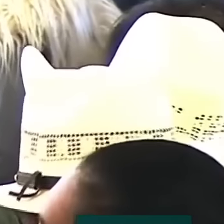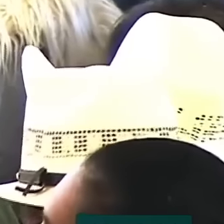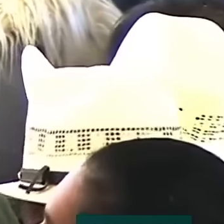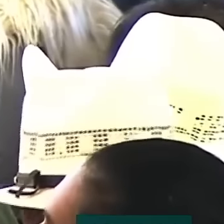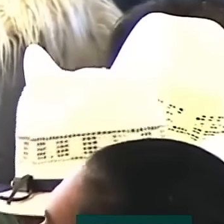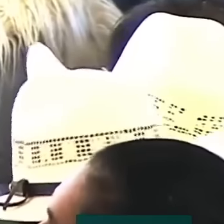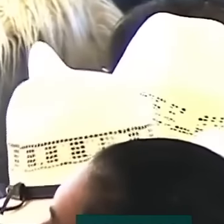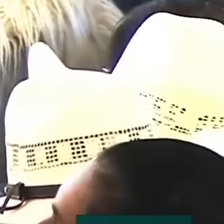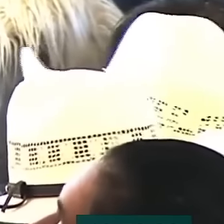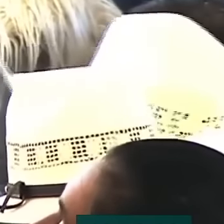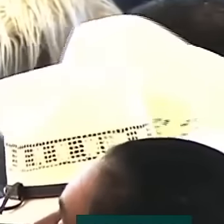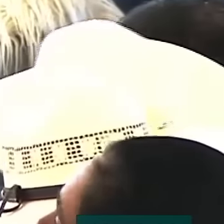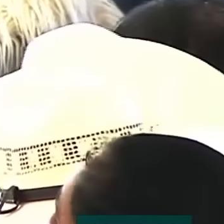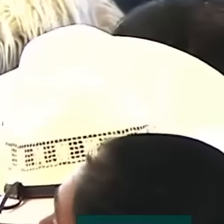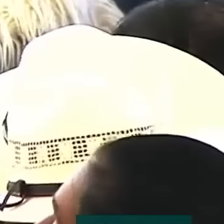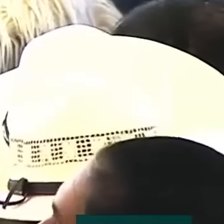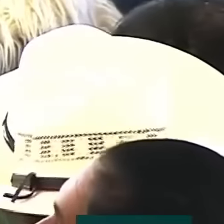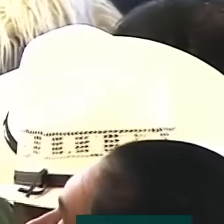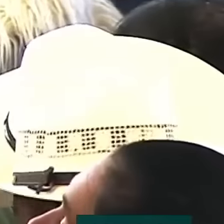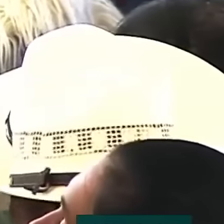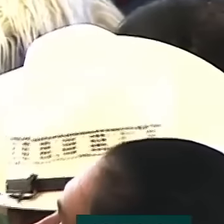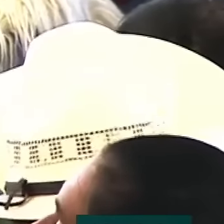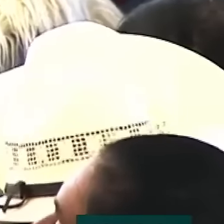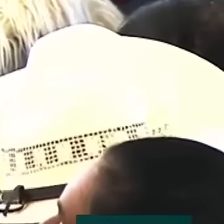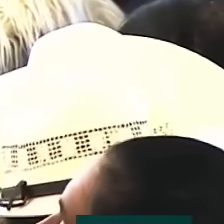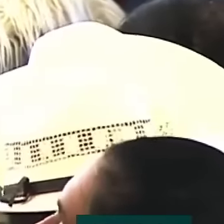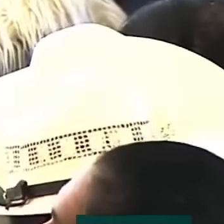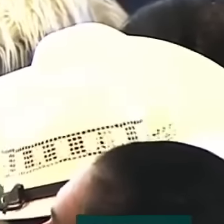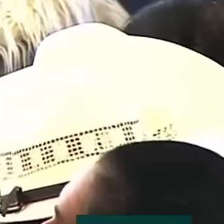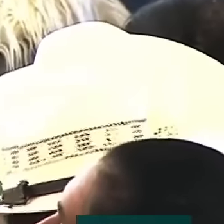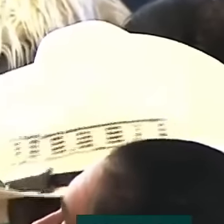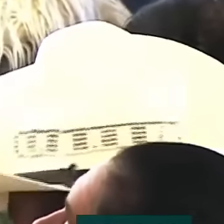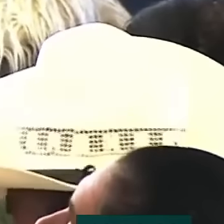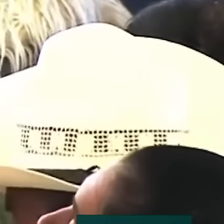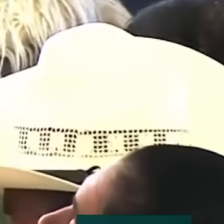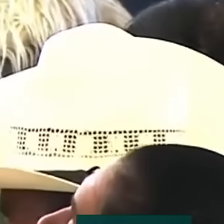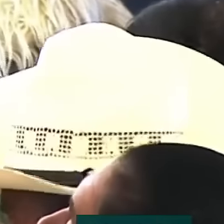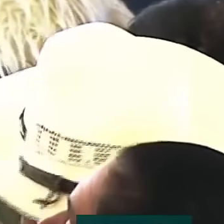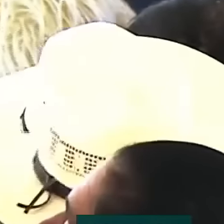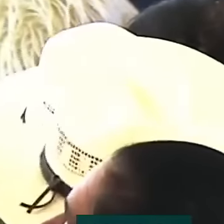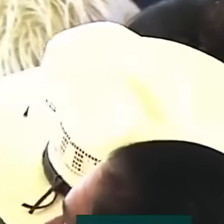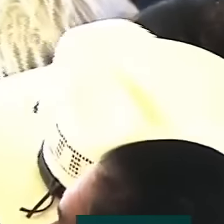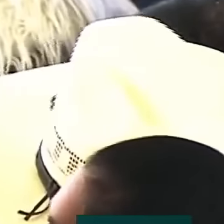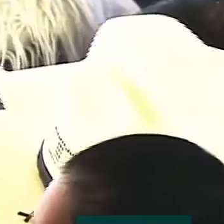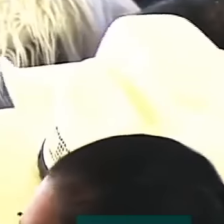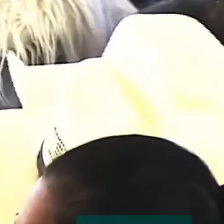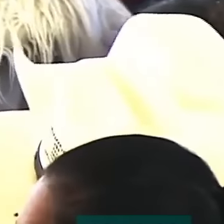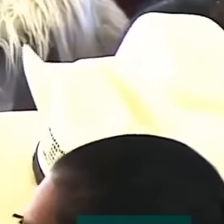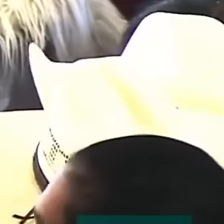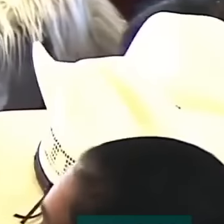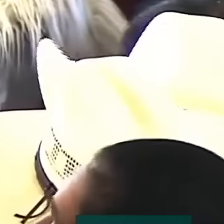Chapanel chapanel